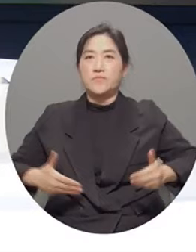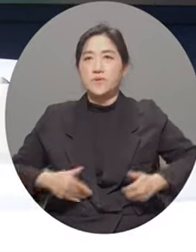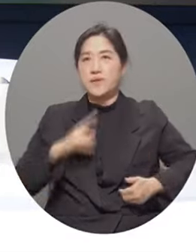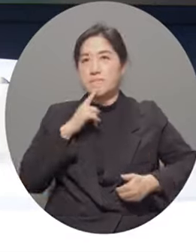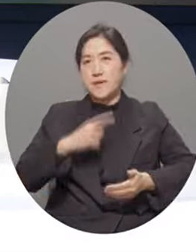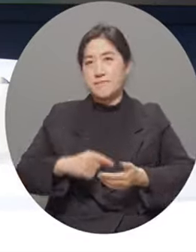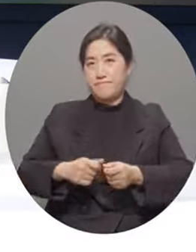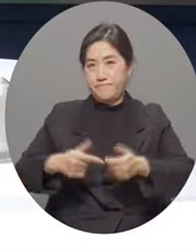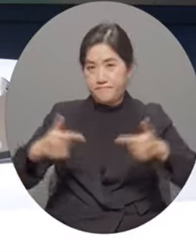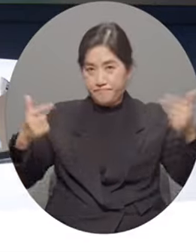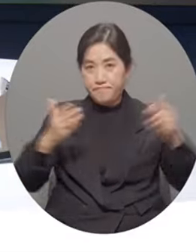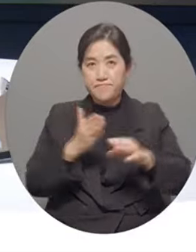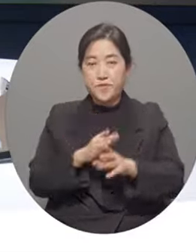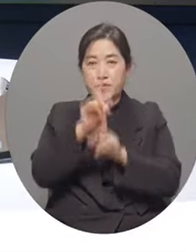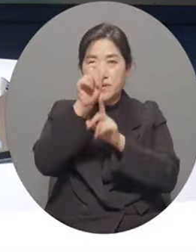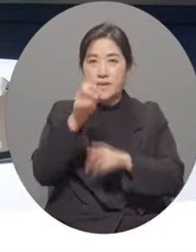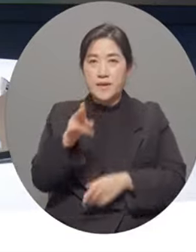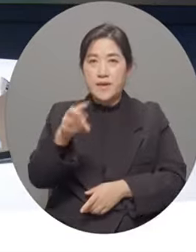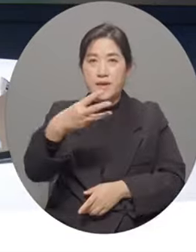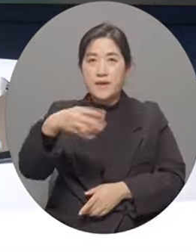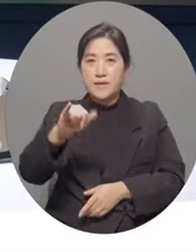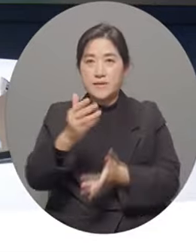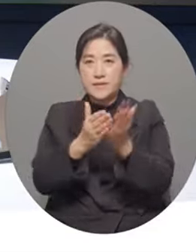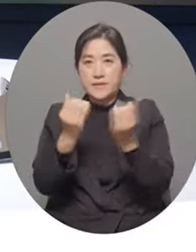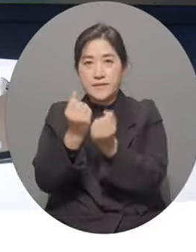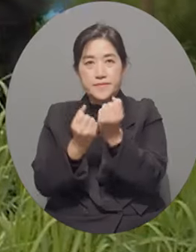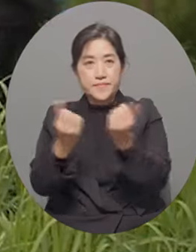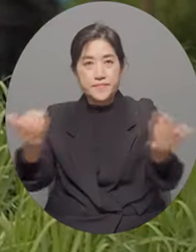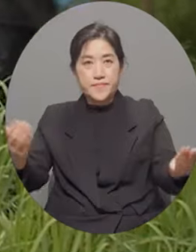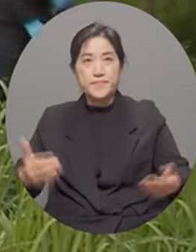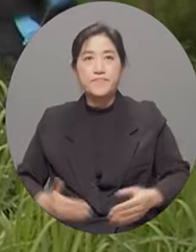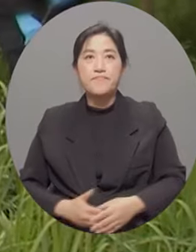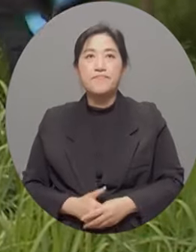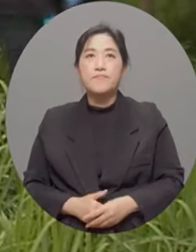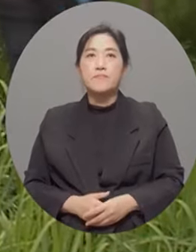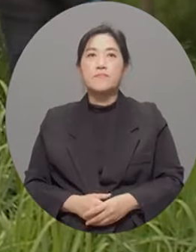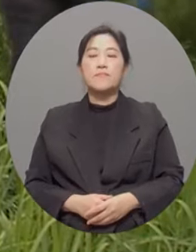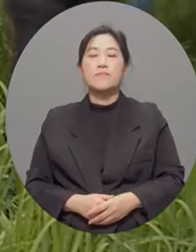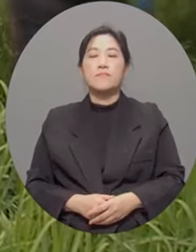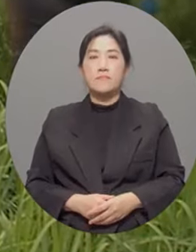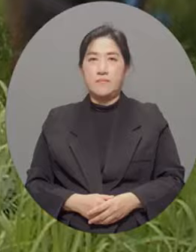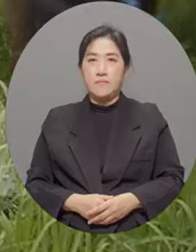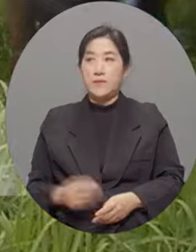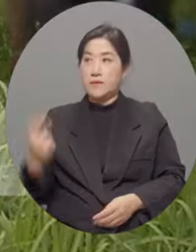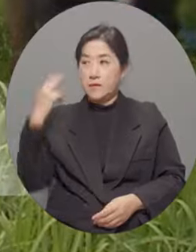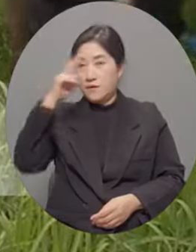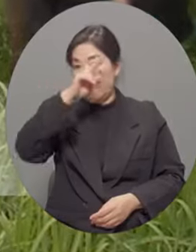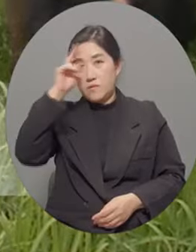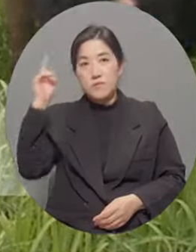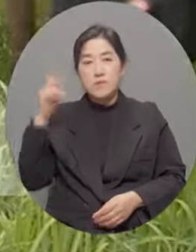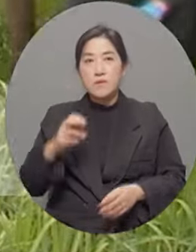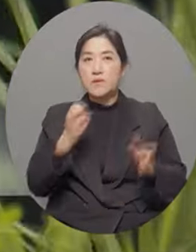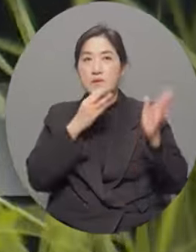갖춰야 한다는 목소리도 커지고 있습니다. 이어서 이혜리 기자의 보도입니다.